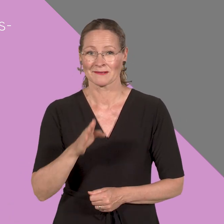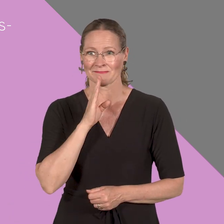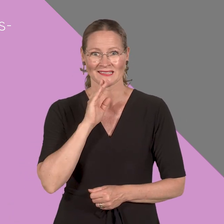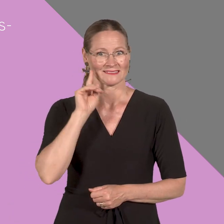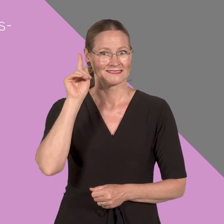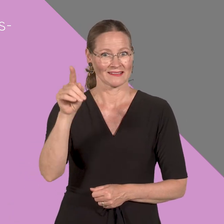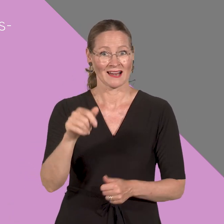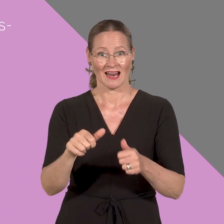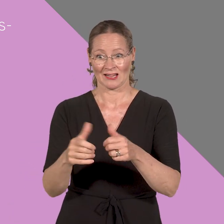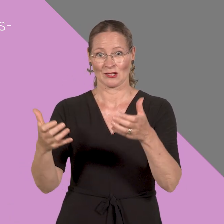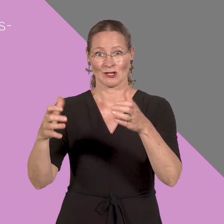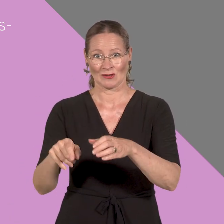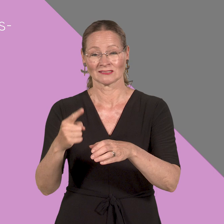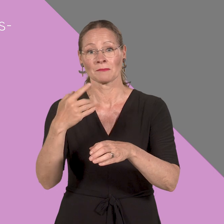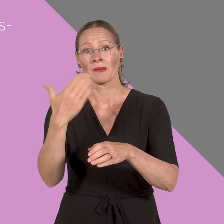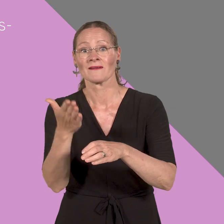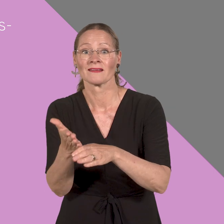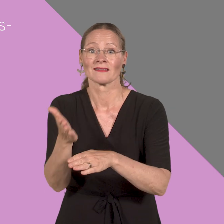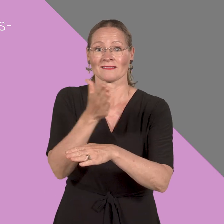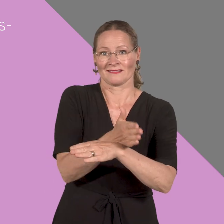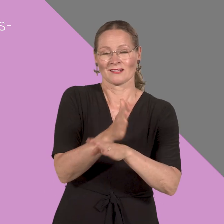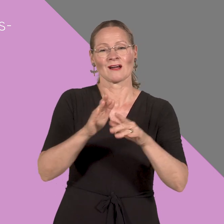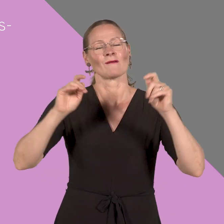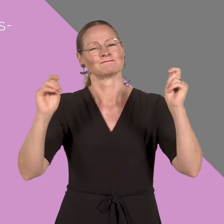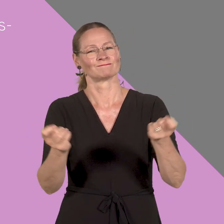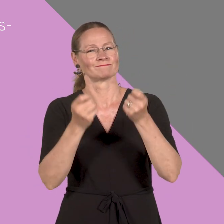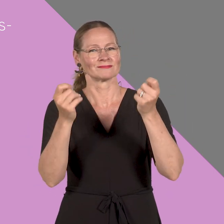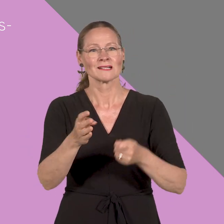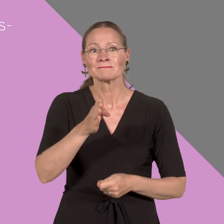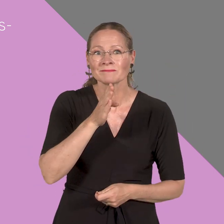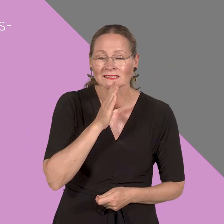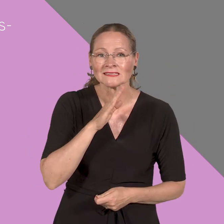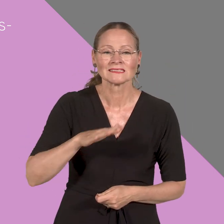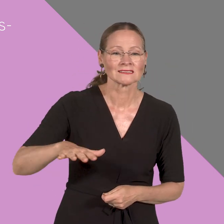Päivää ennen Pietarsaaressa järjestettyä liittokokousta vajaat sata vierasta -